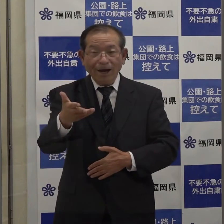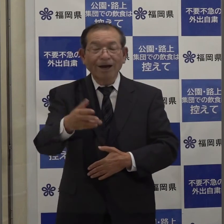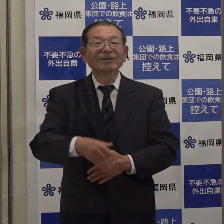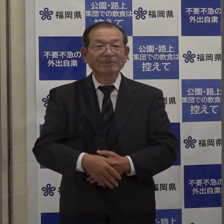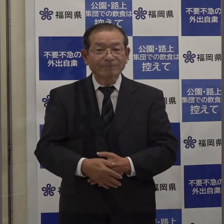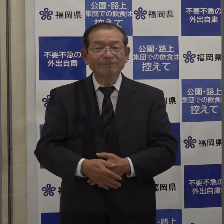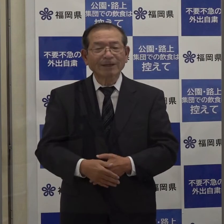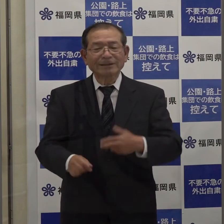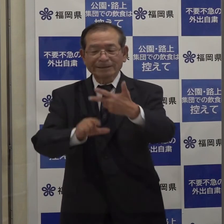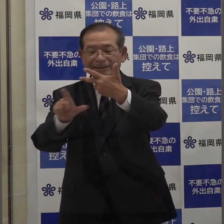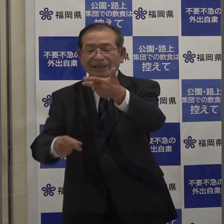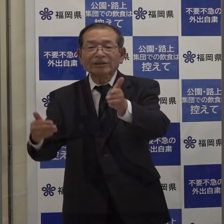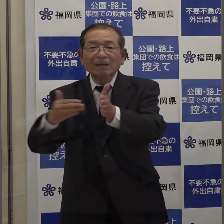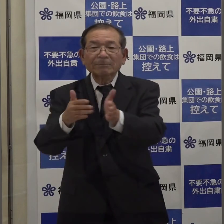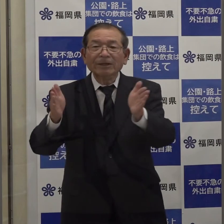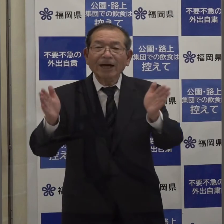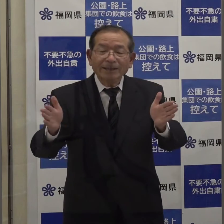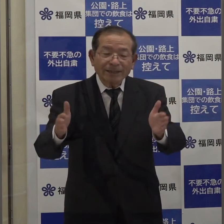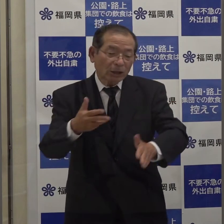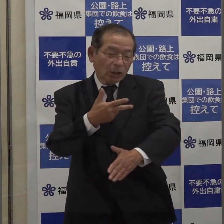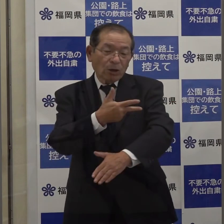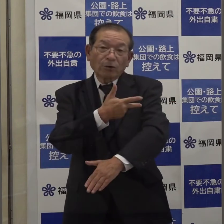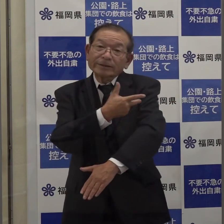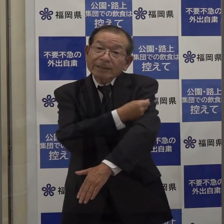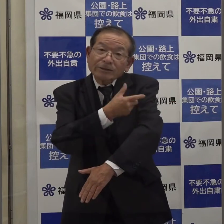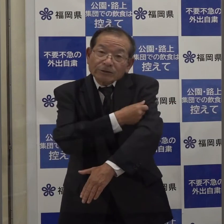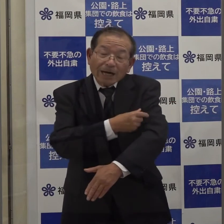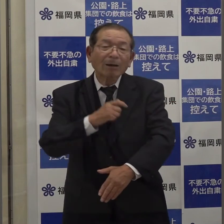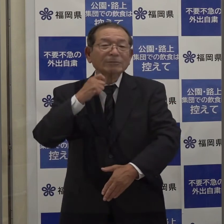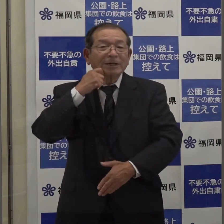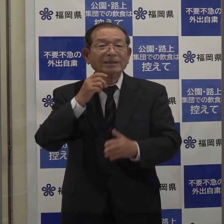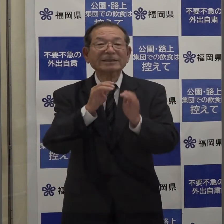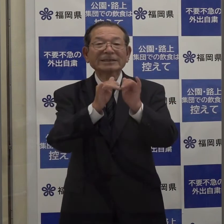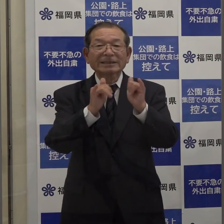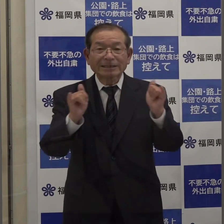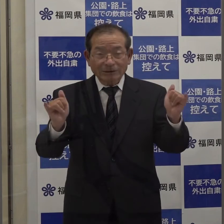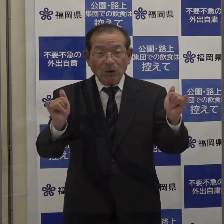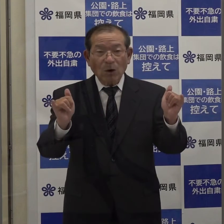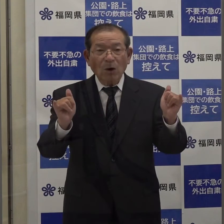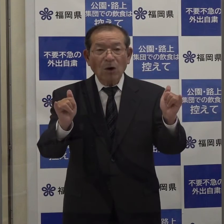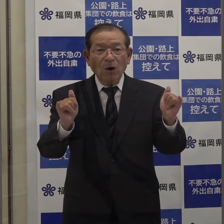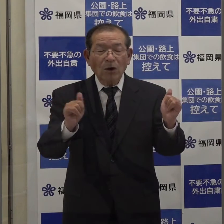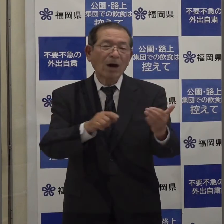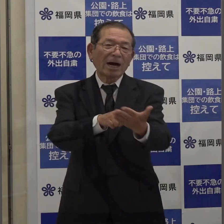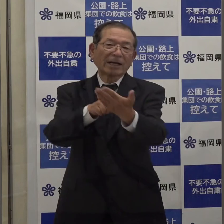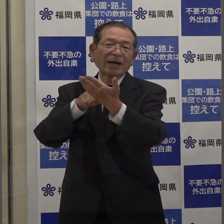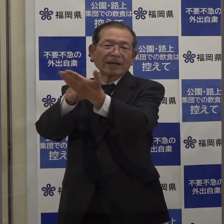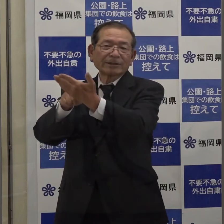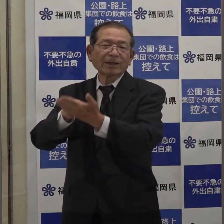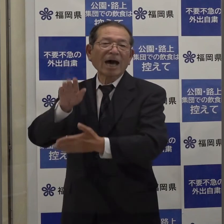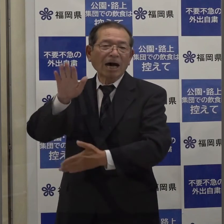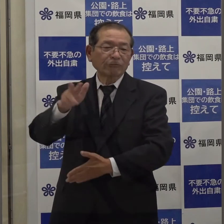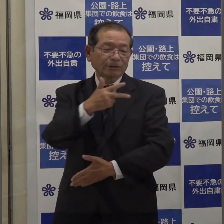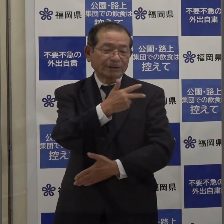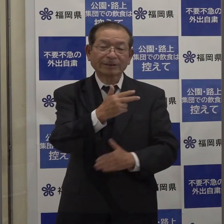７月末までのワクチン接種の完了が困難であると表明されている市町村